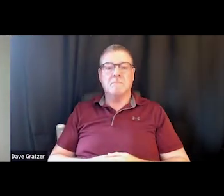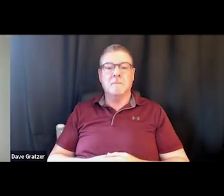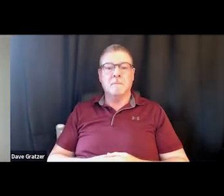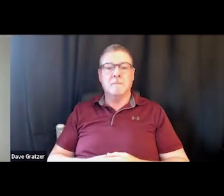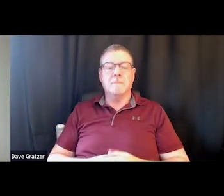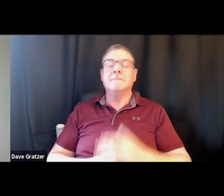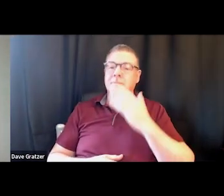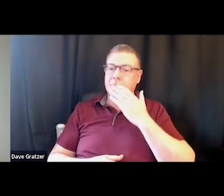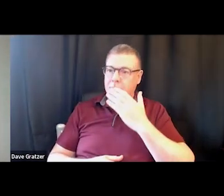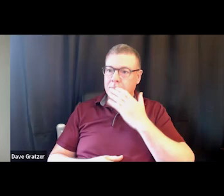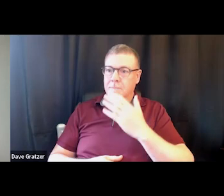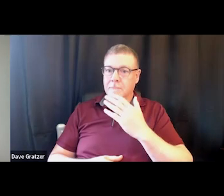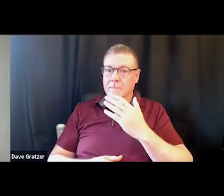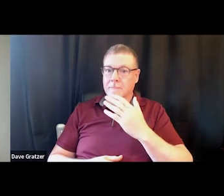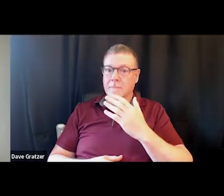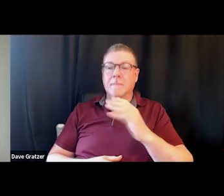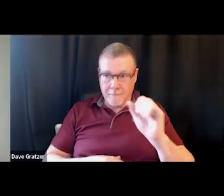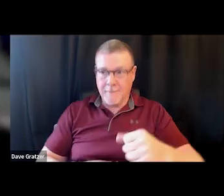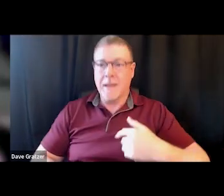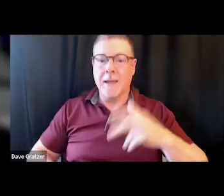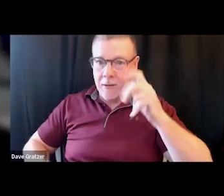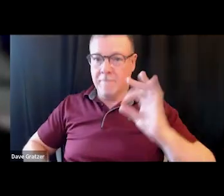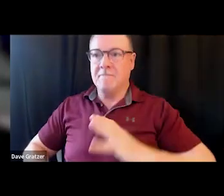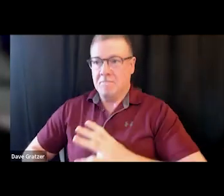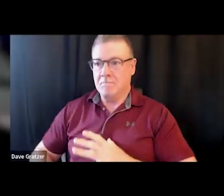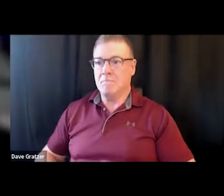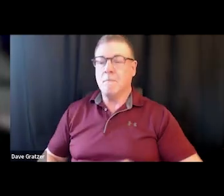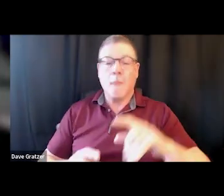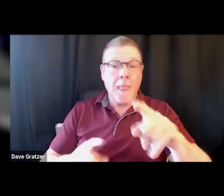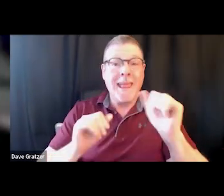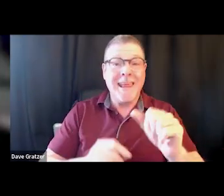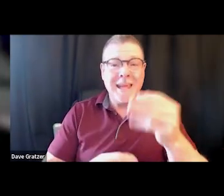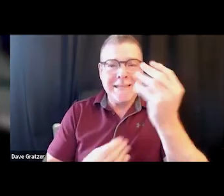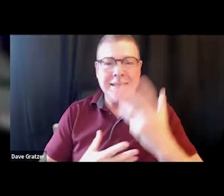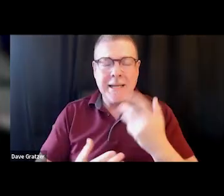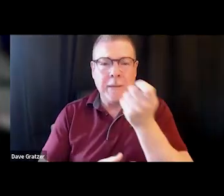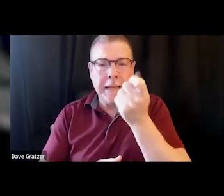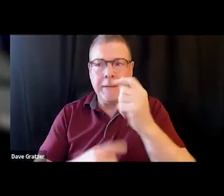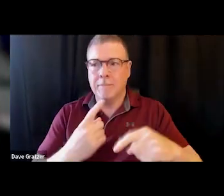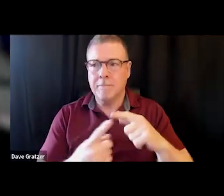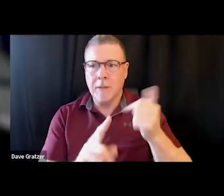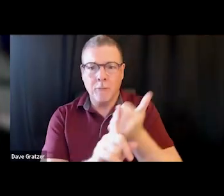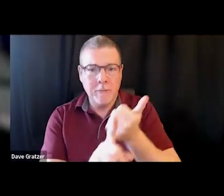[Byron] Bien. ¿Puedes contarnos...? - ¿Puedes oírme? Sí, te oigo bien. ¿Puedes contarnos un poco sobre ti y tu historia?